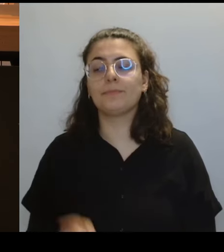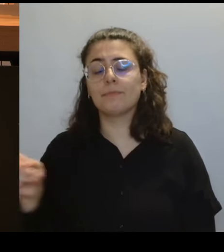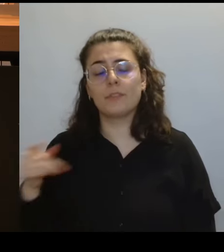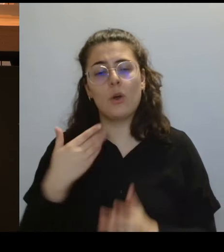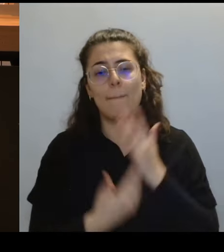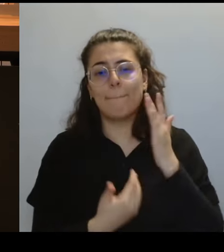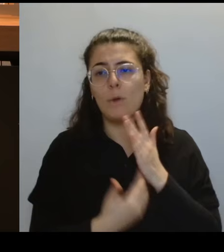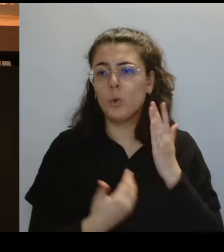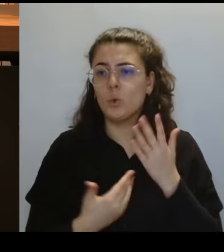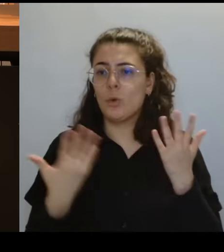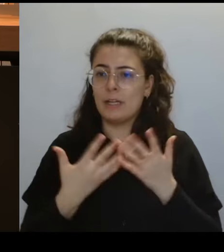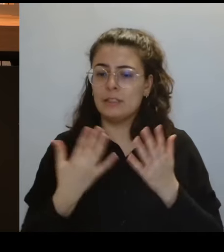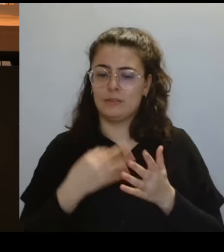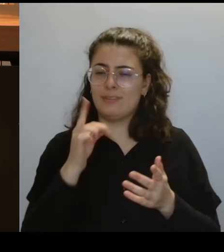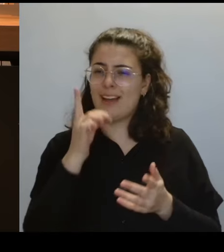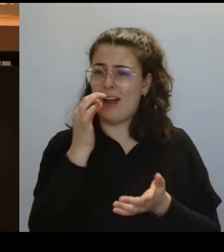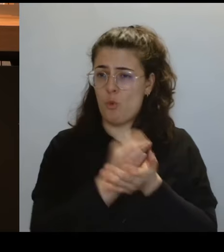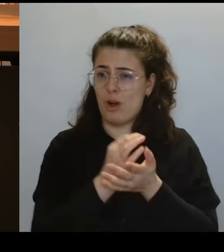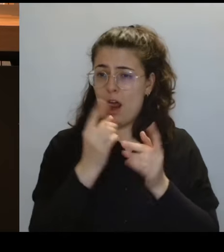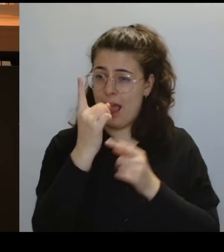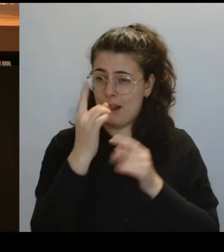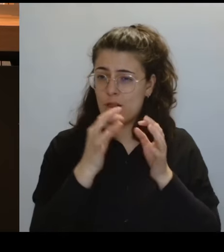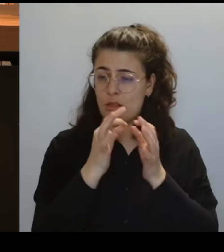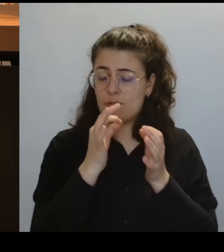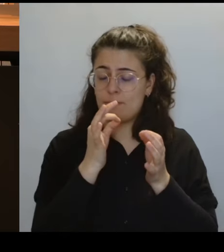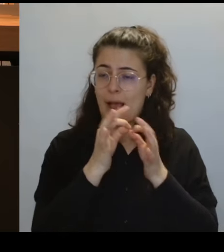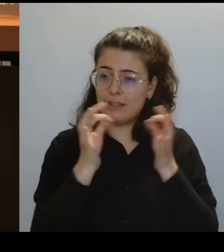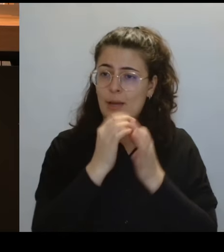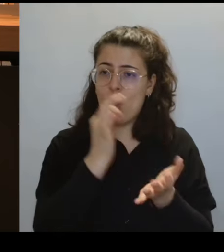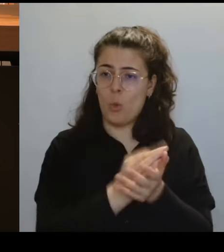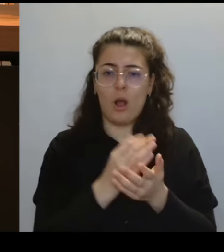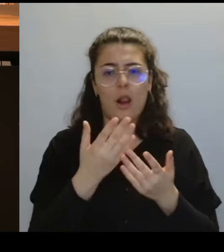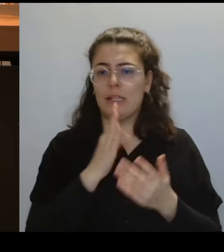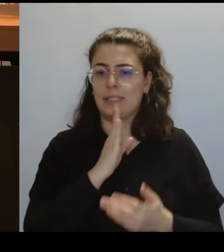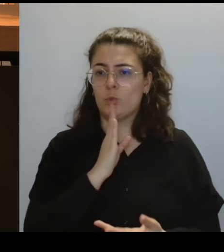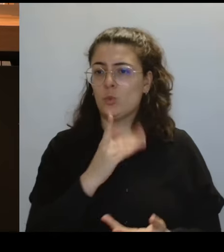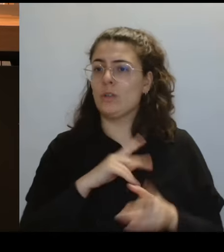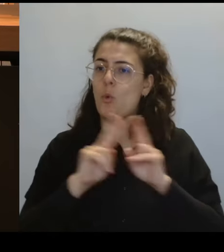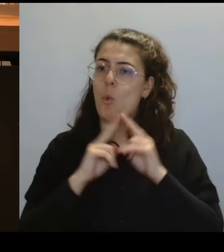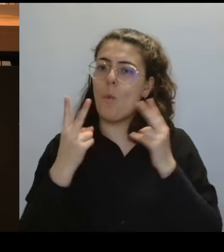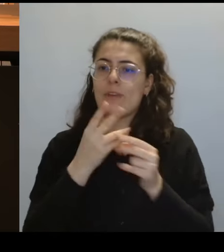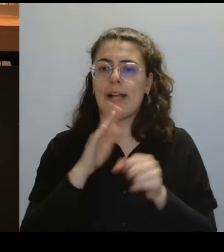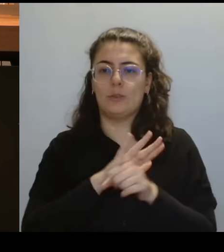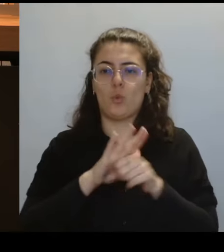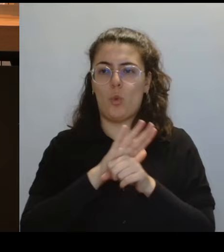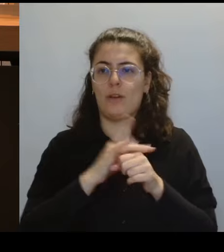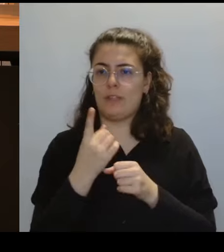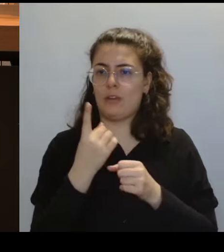nicht aus, also die Umweltzone als eine lokale Maßnahme zu beschreiben, ist schon wirklich ein bisschen unterkomplex.